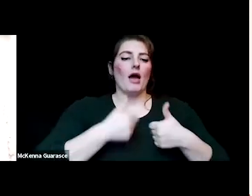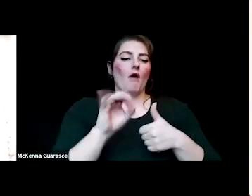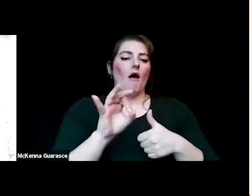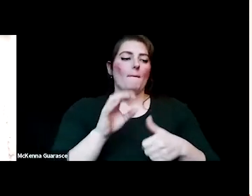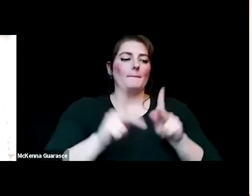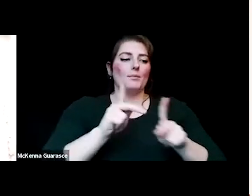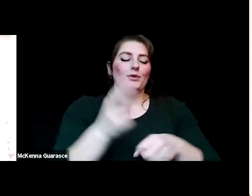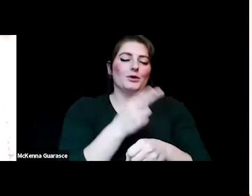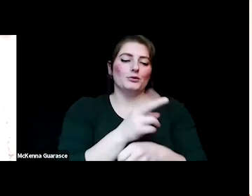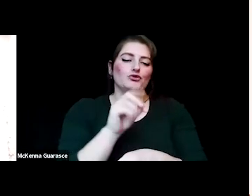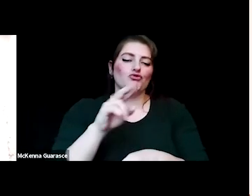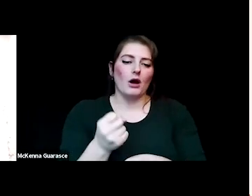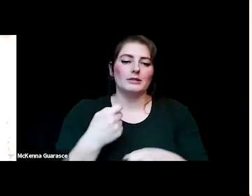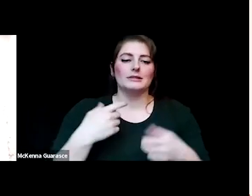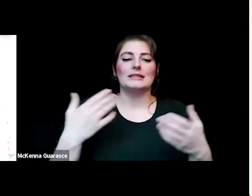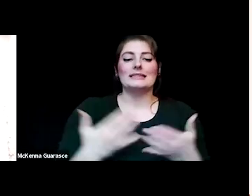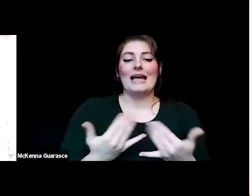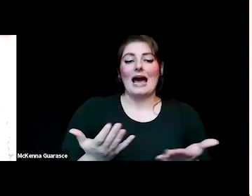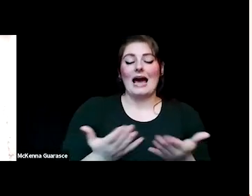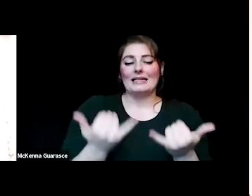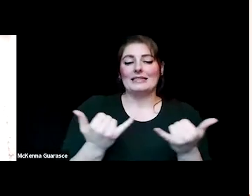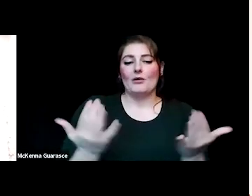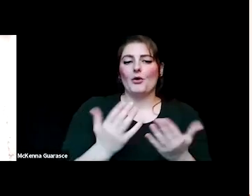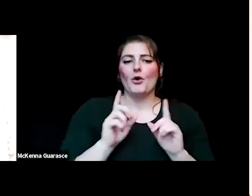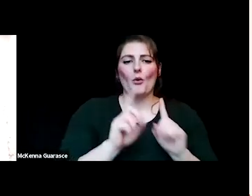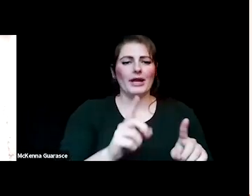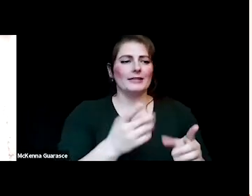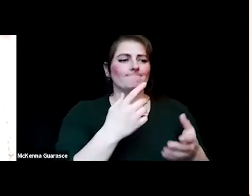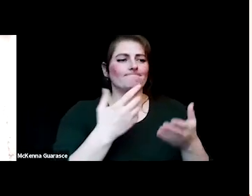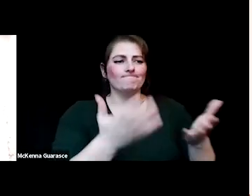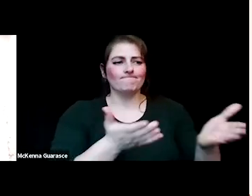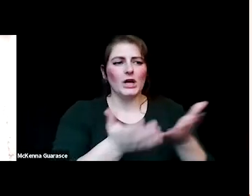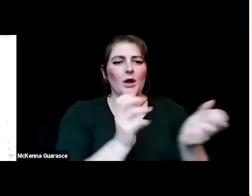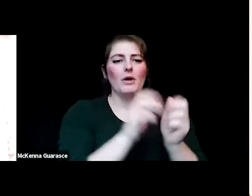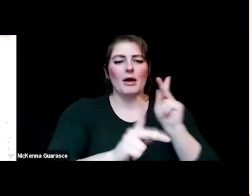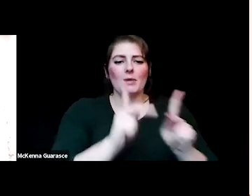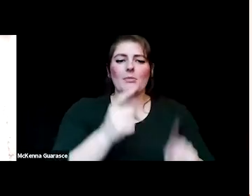Al entrar y hablar con la gente, hay un estigma asociado.